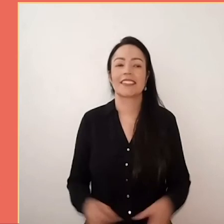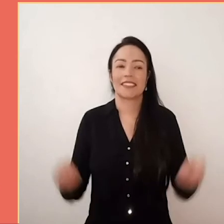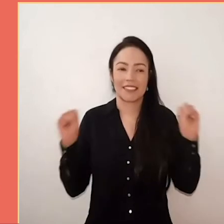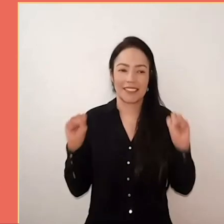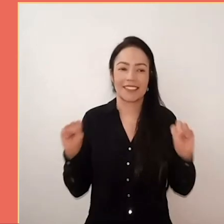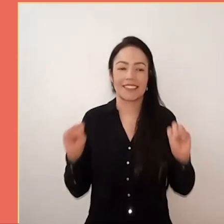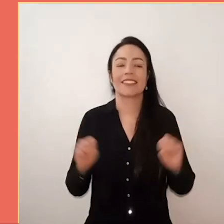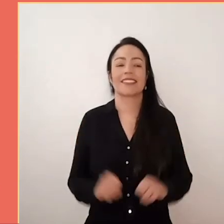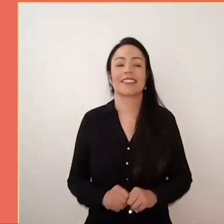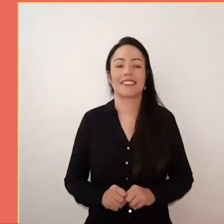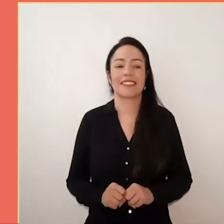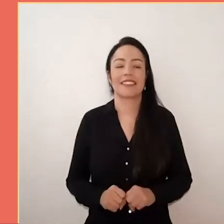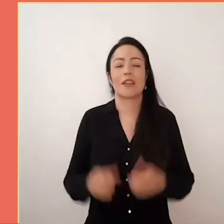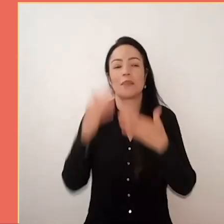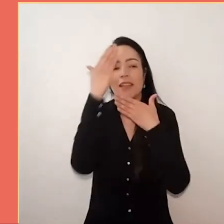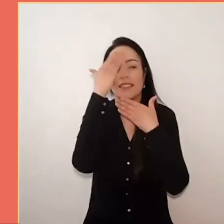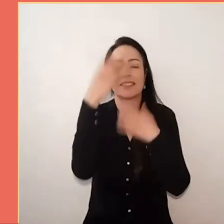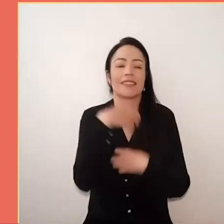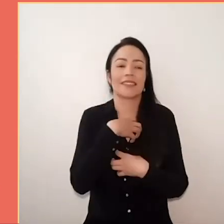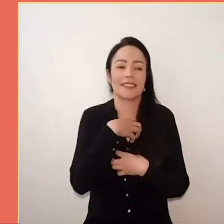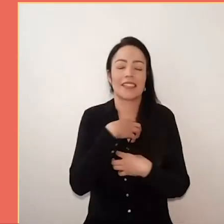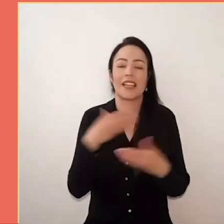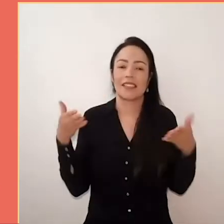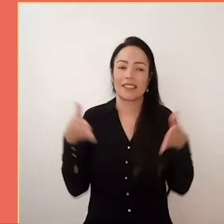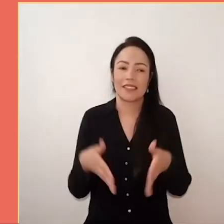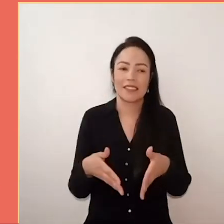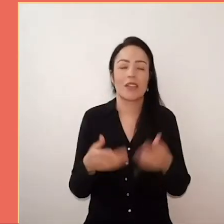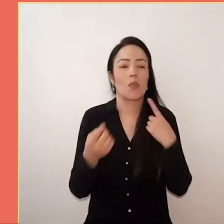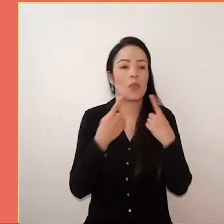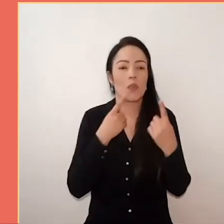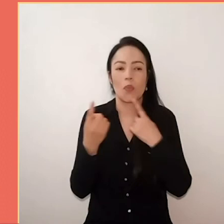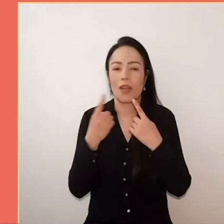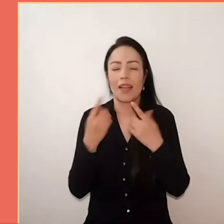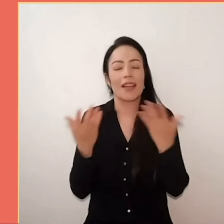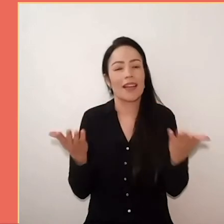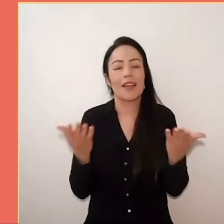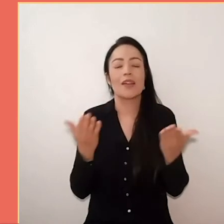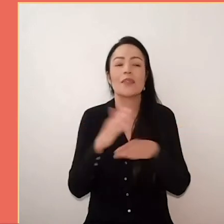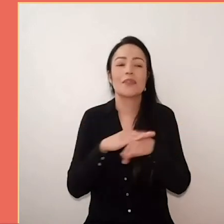Muita gratidão mesmo, estar aqui e poder falar com vocês, poder conversar e discutir.